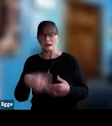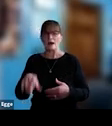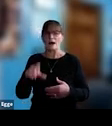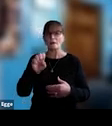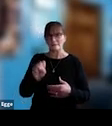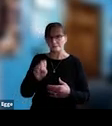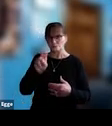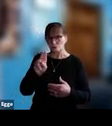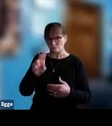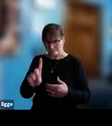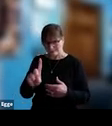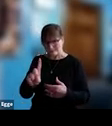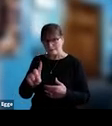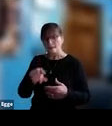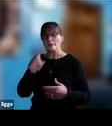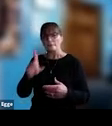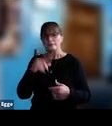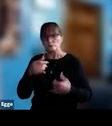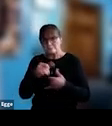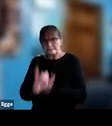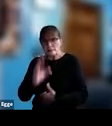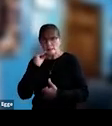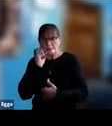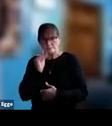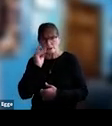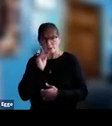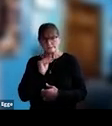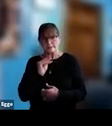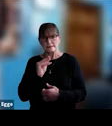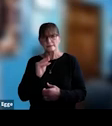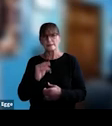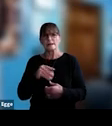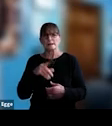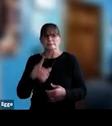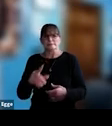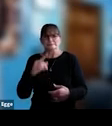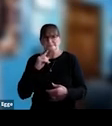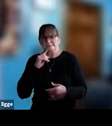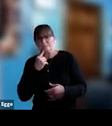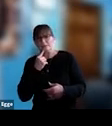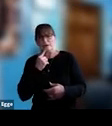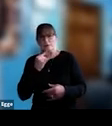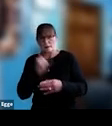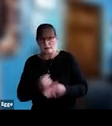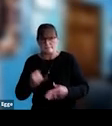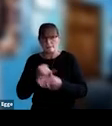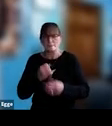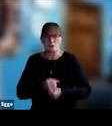todavía están experimentando deficiencias funcionales muy graves causadas por los síntomas